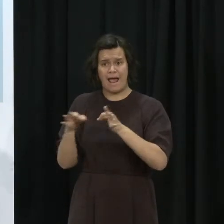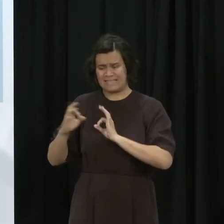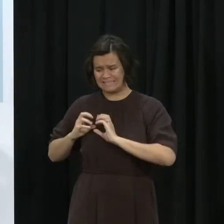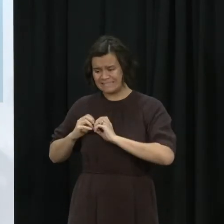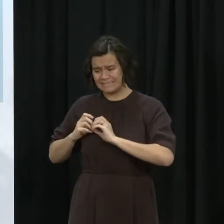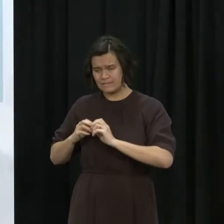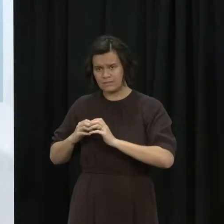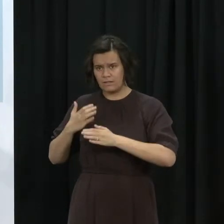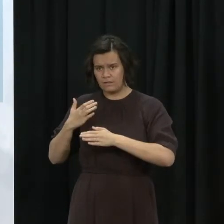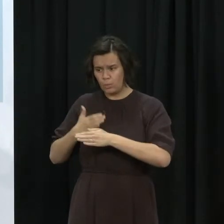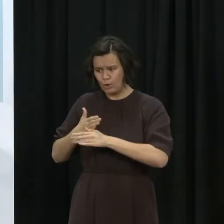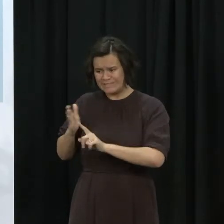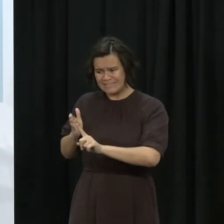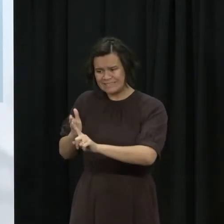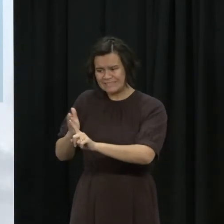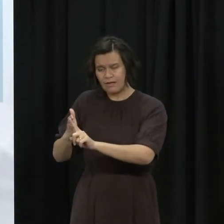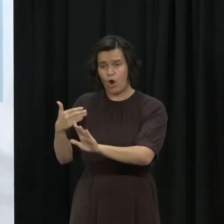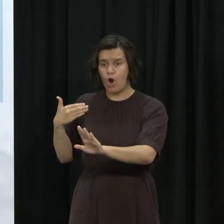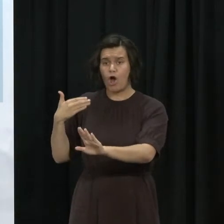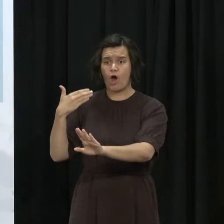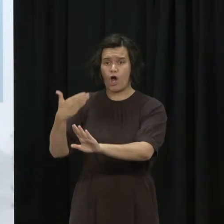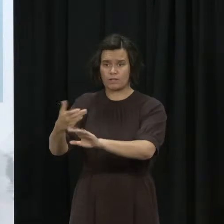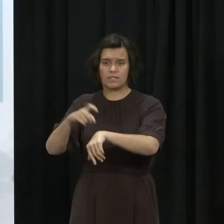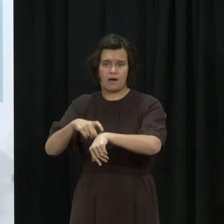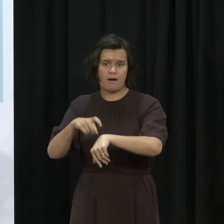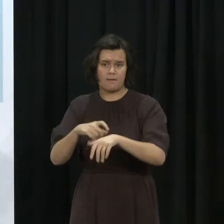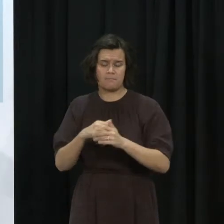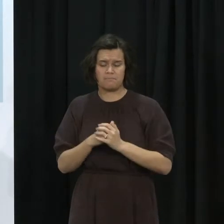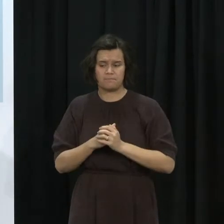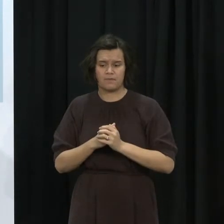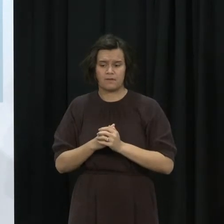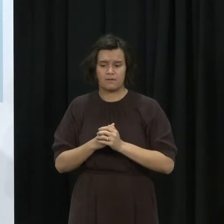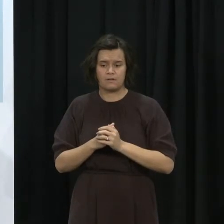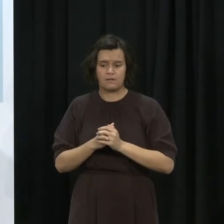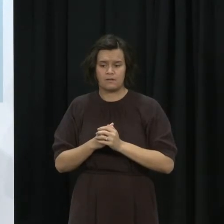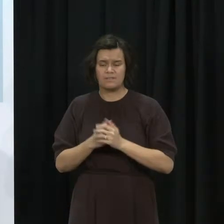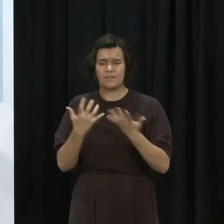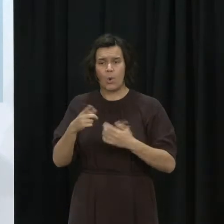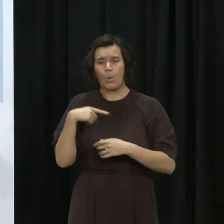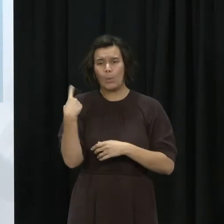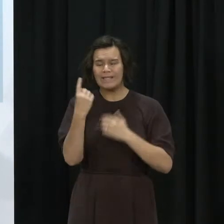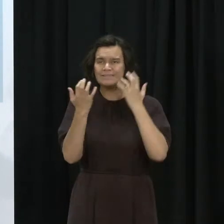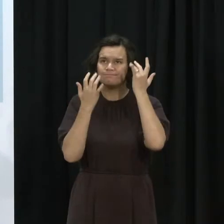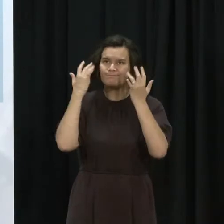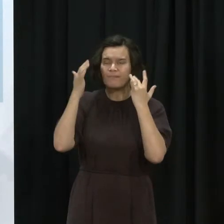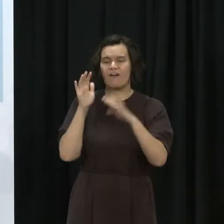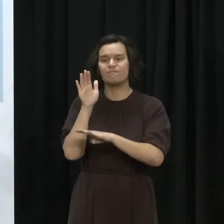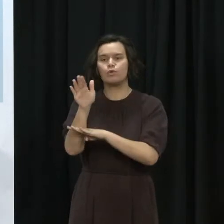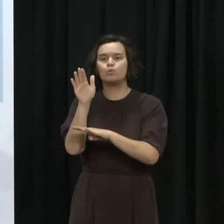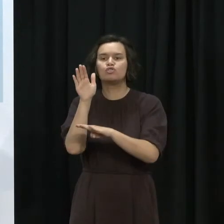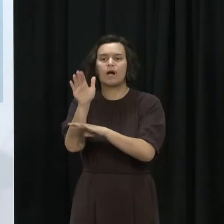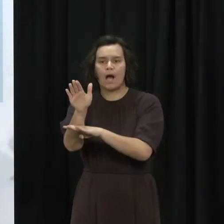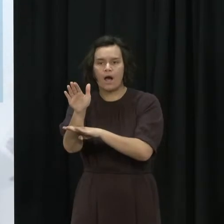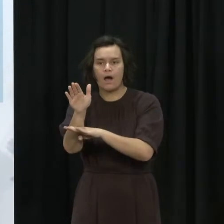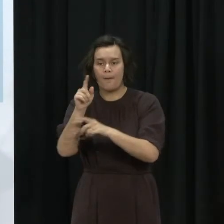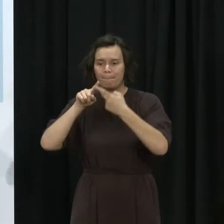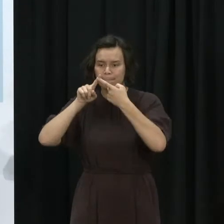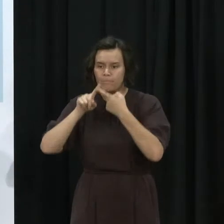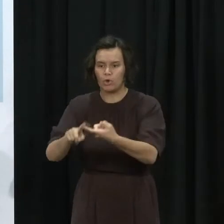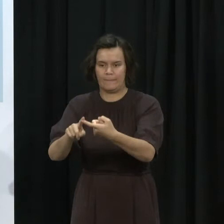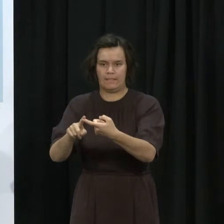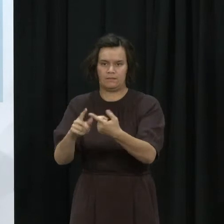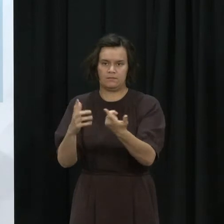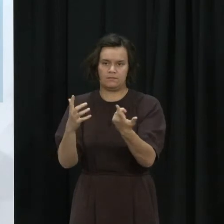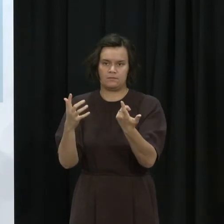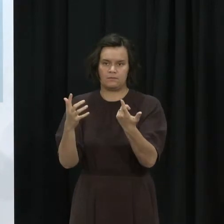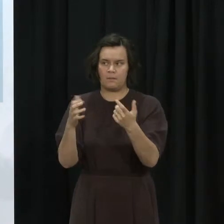te ka tino nui rawa atu ka nui,